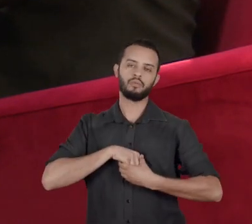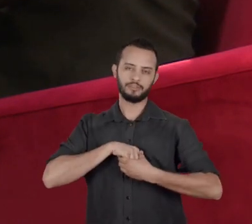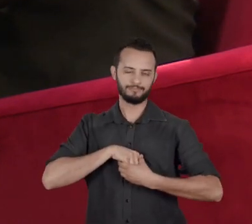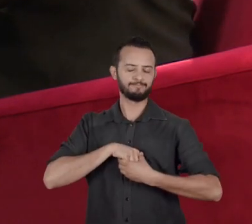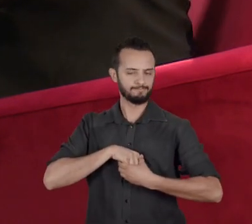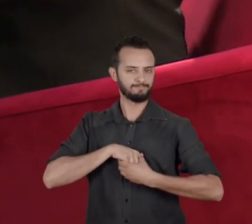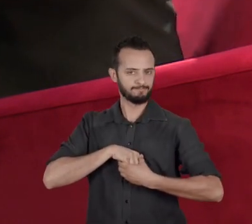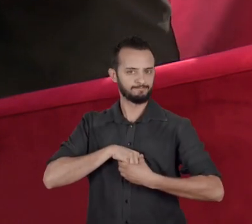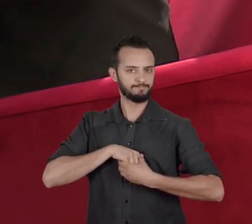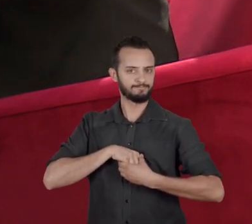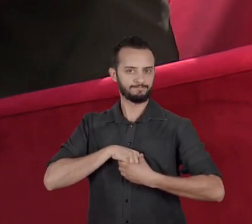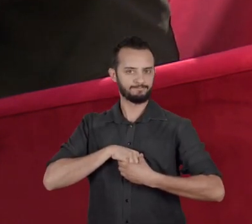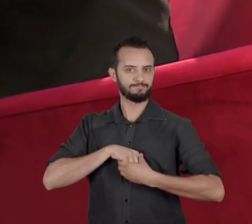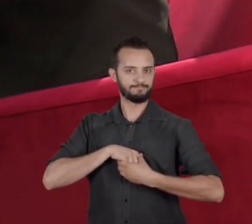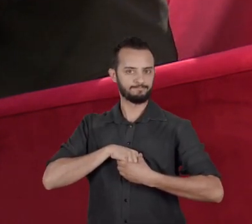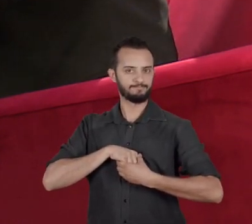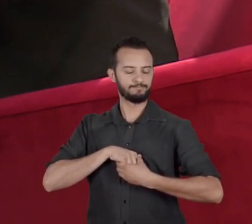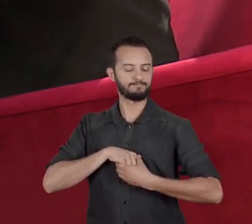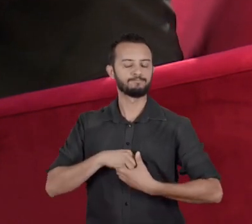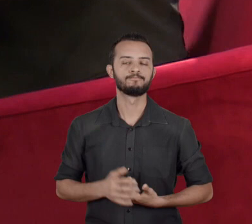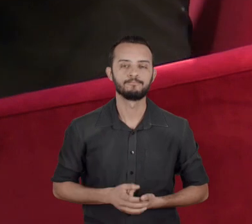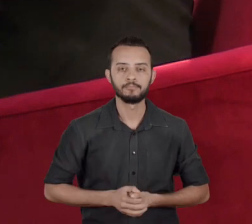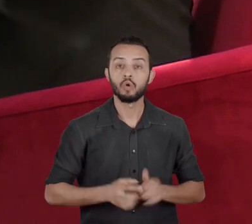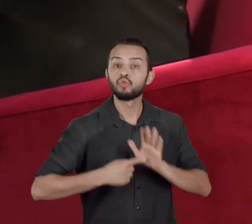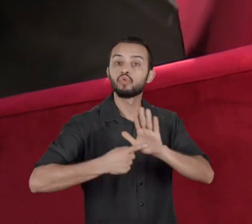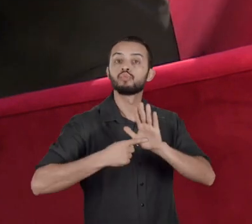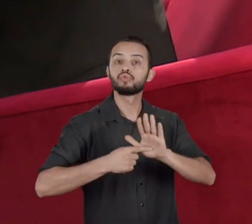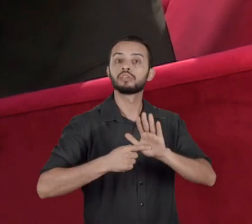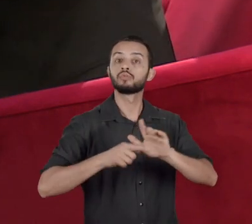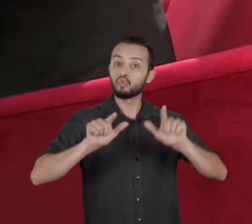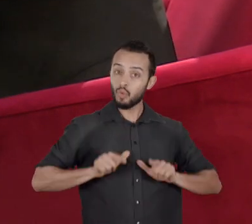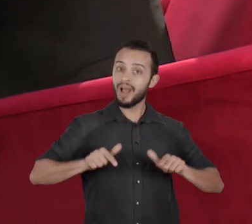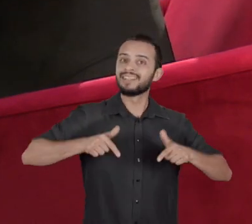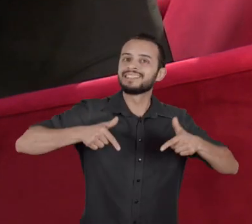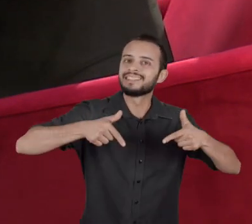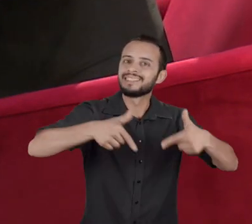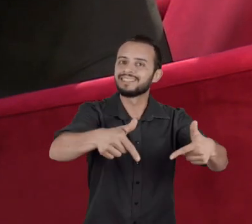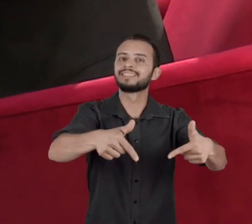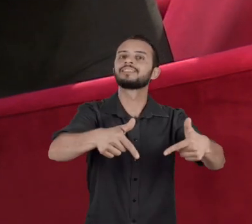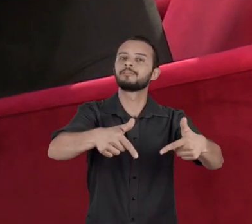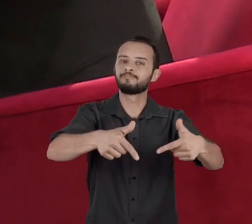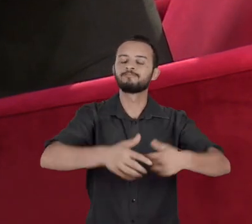não são externas, não são herdadas e que nós exibimos quando agimos.